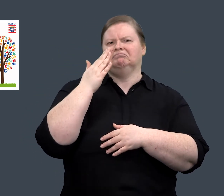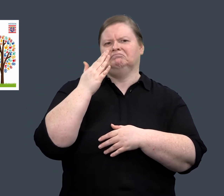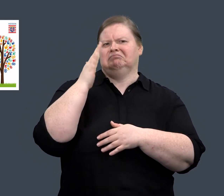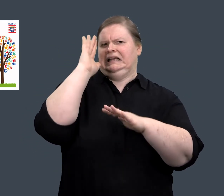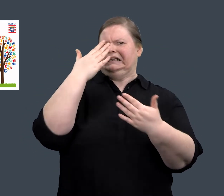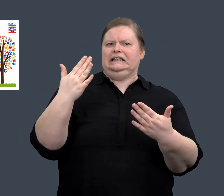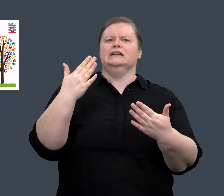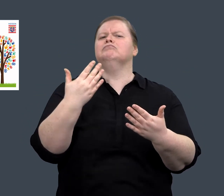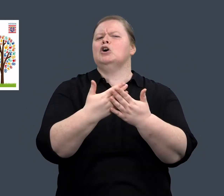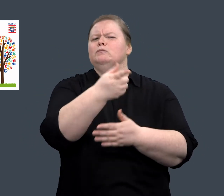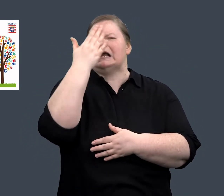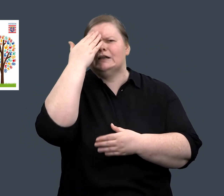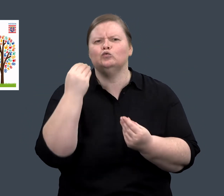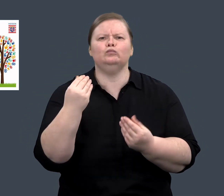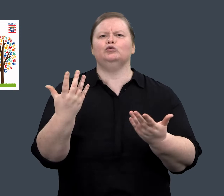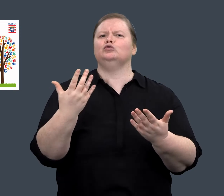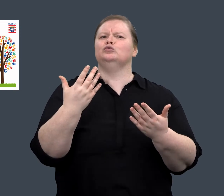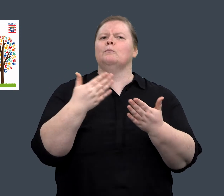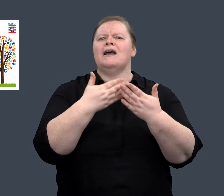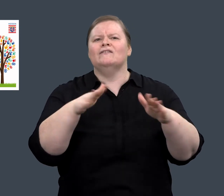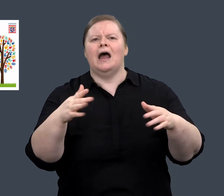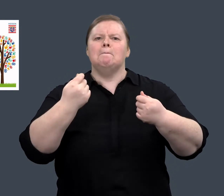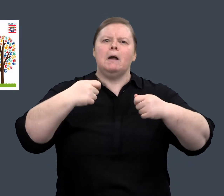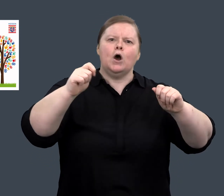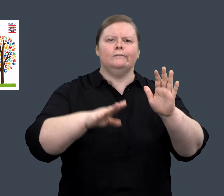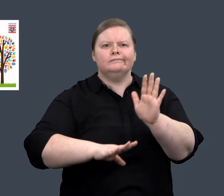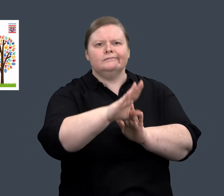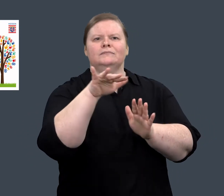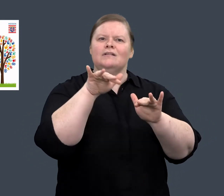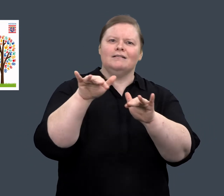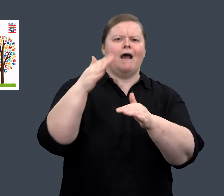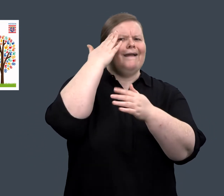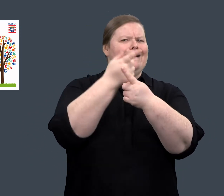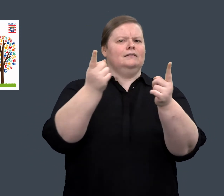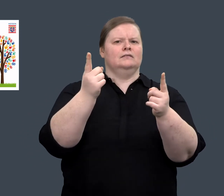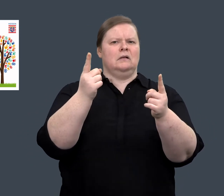die bauliche Barrierefreiheit im Fokus der Öffentlichkeit stehen,